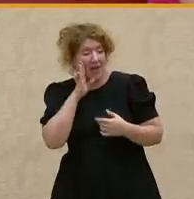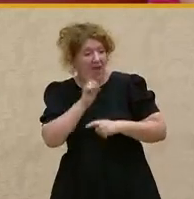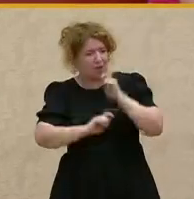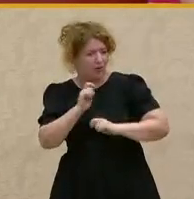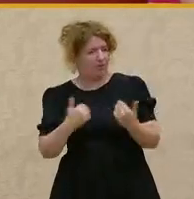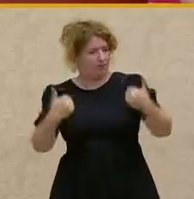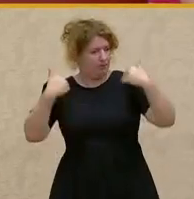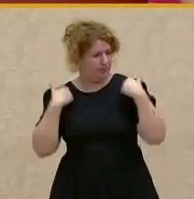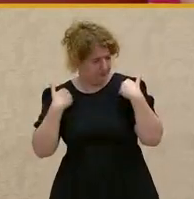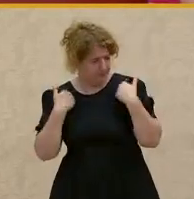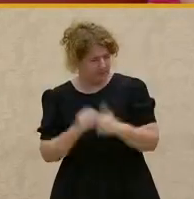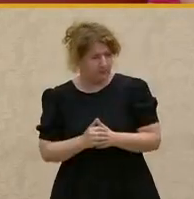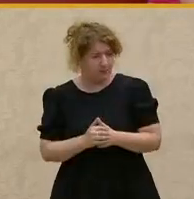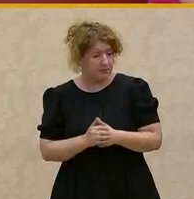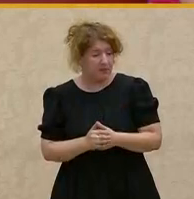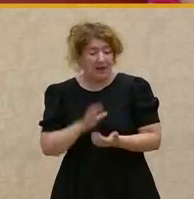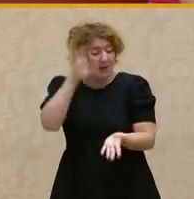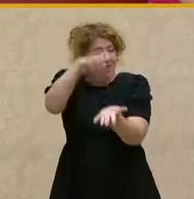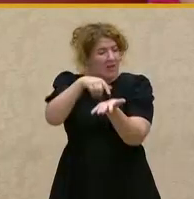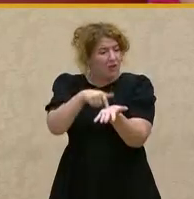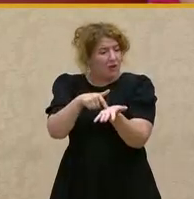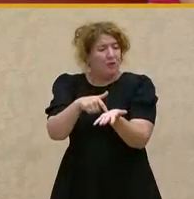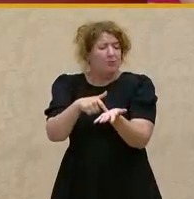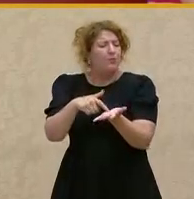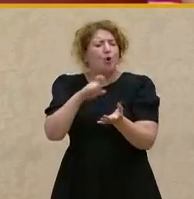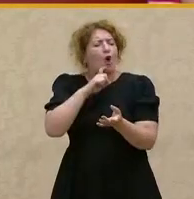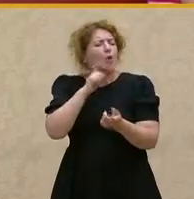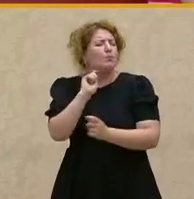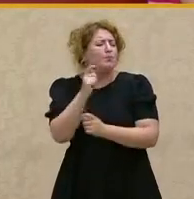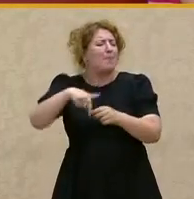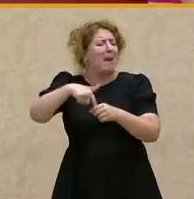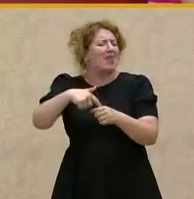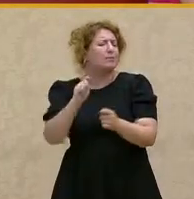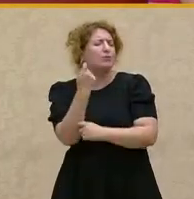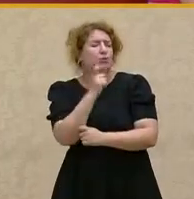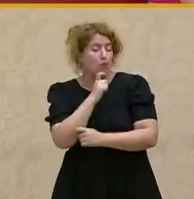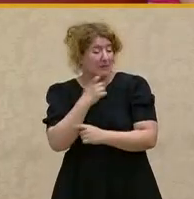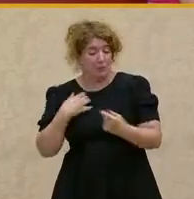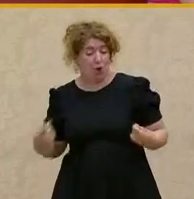Y las plazas de estos centros están concertadas con la Consejería de Política Social,